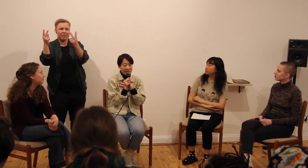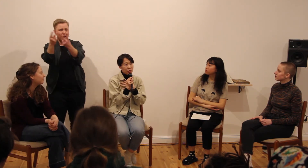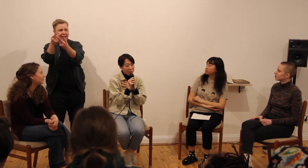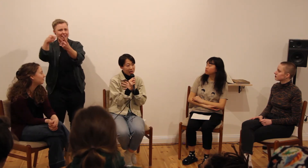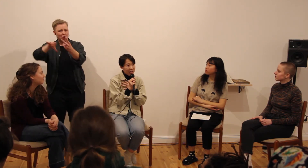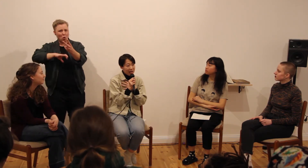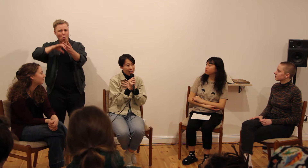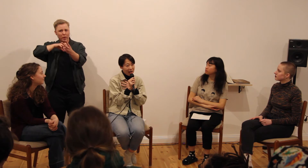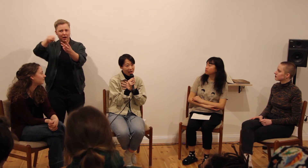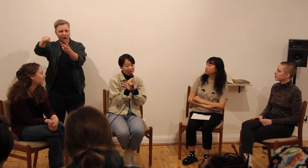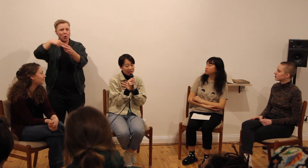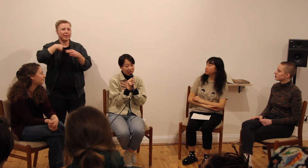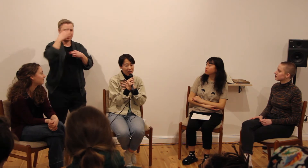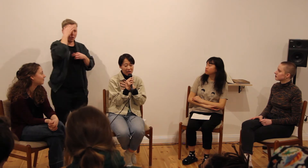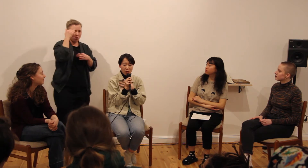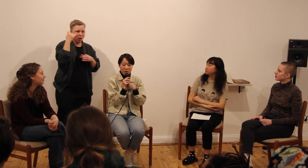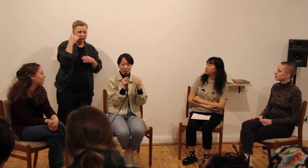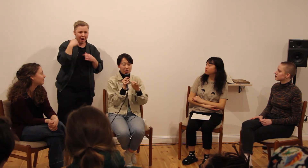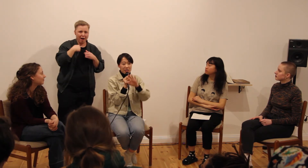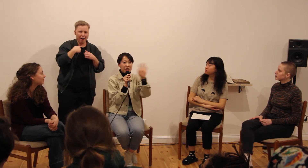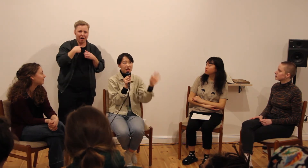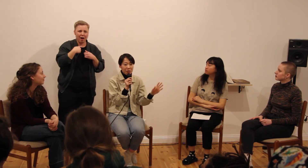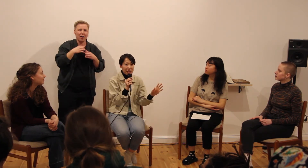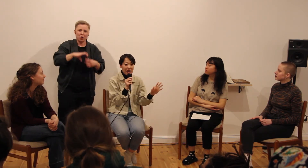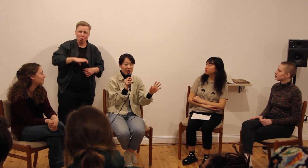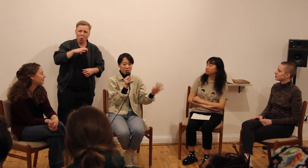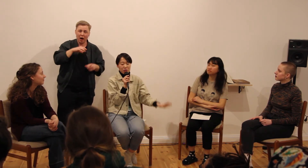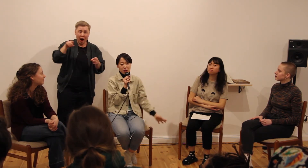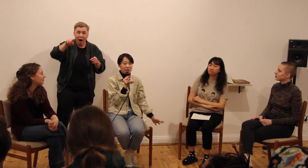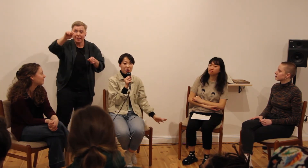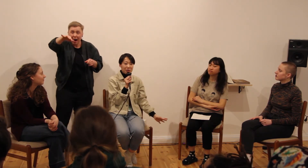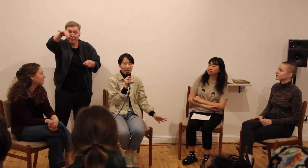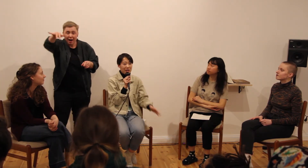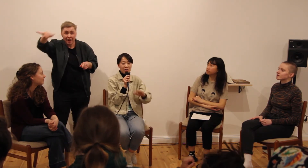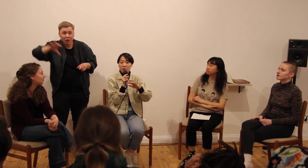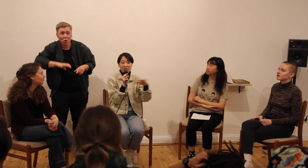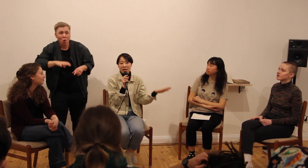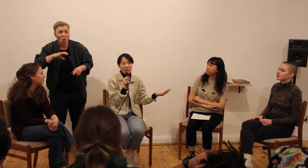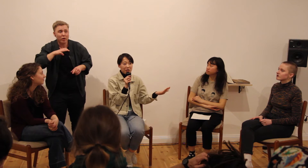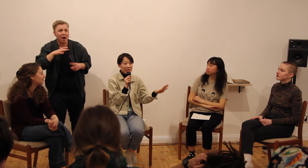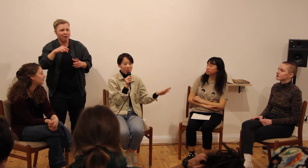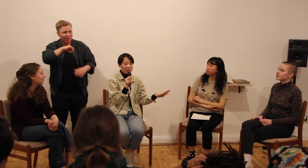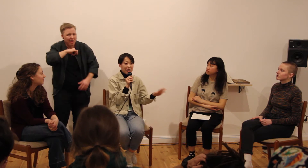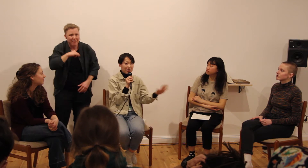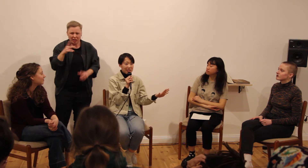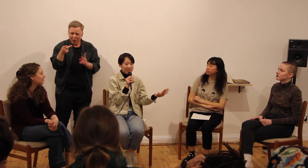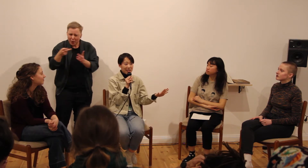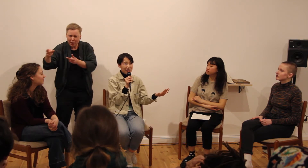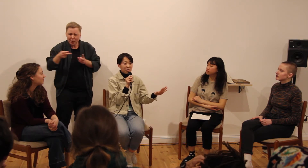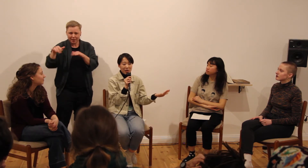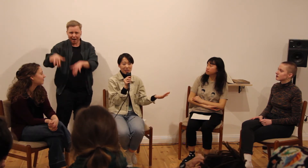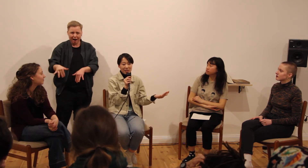und so muss es auch ältere CODA oder auch jüngere CODA geben in dieser Welt.